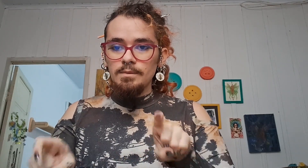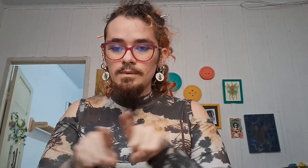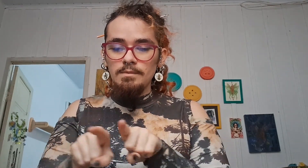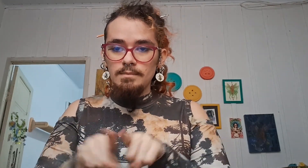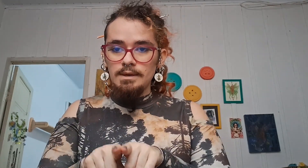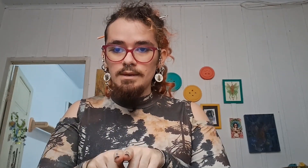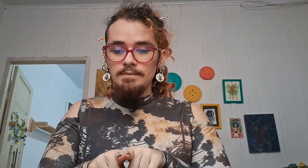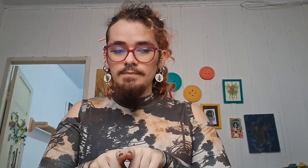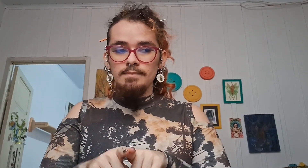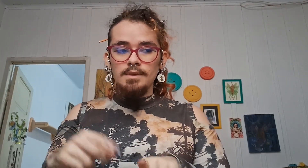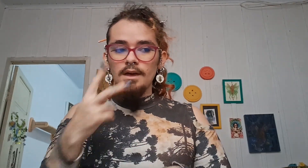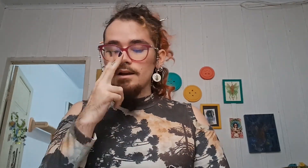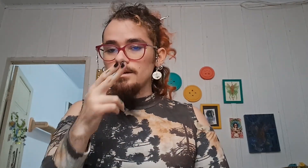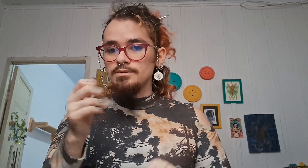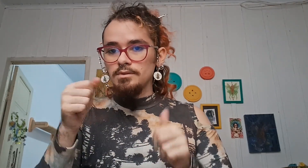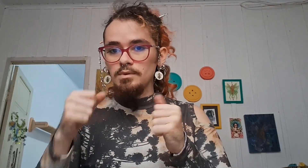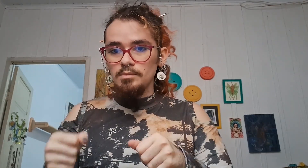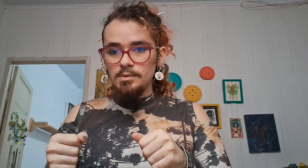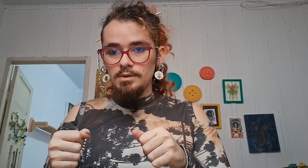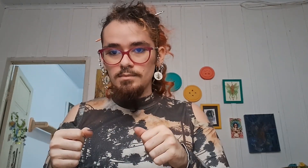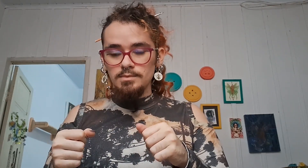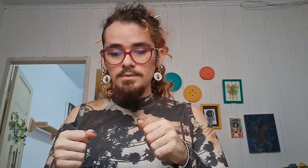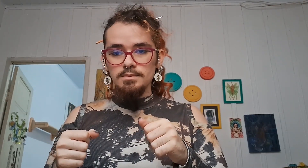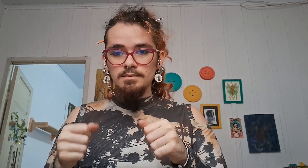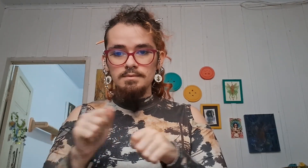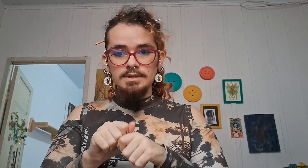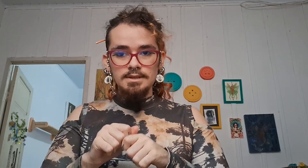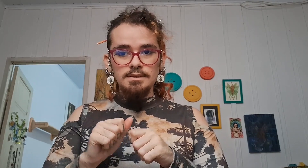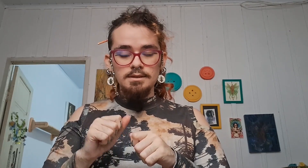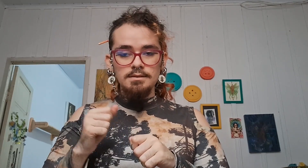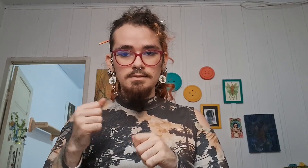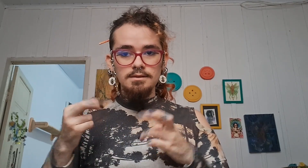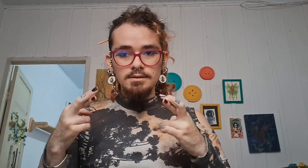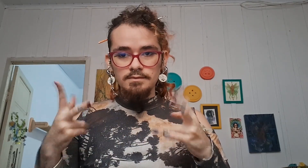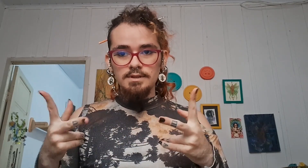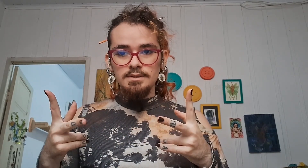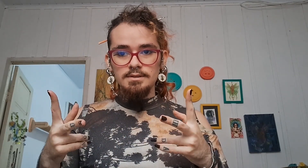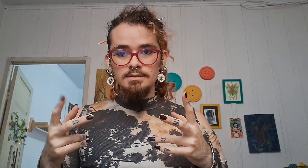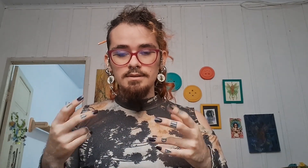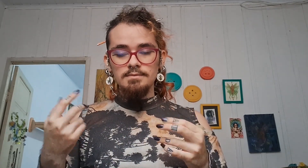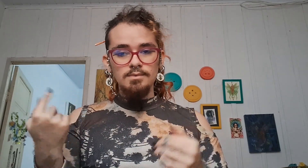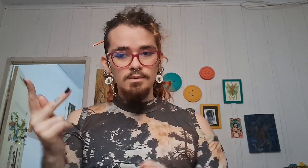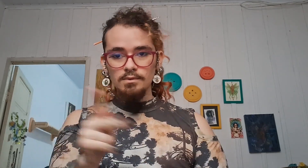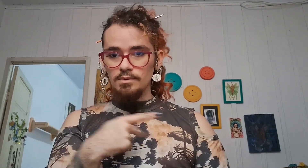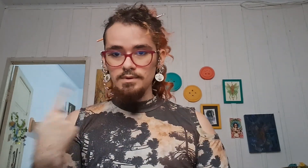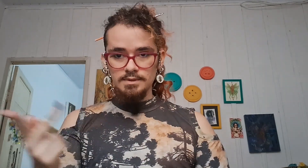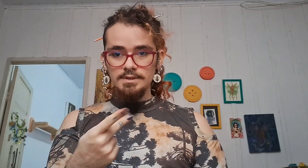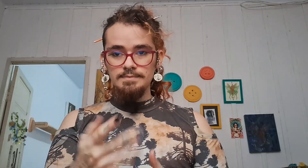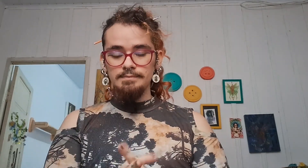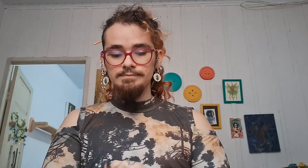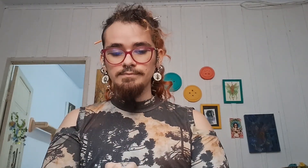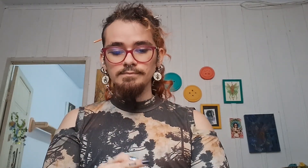mas eu também acho que nós podemos fazer diferente